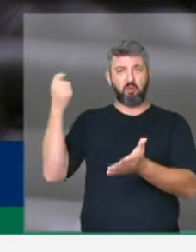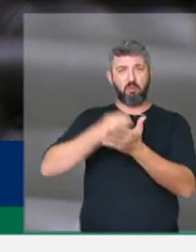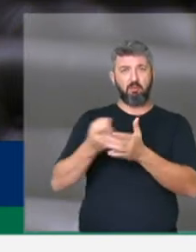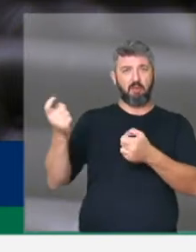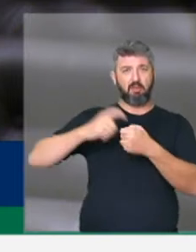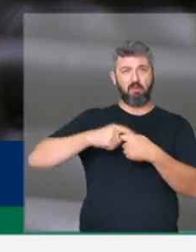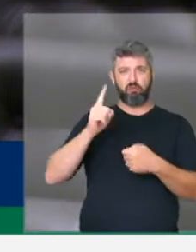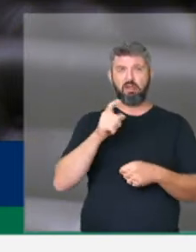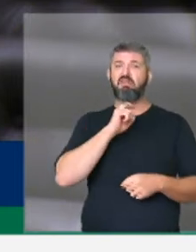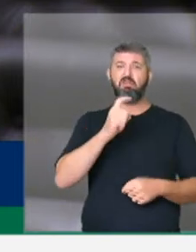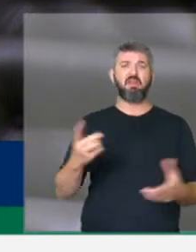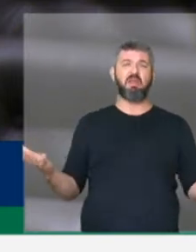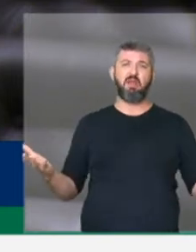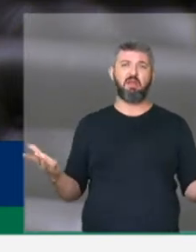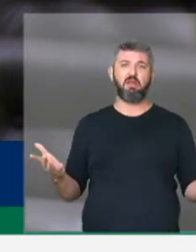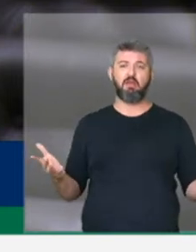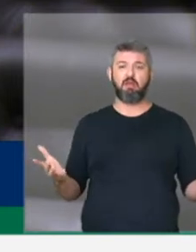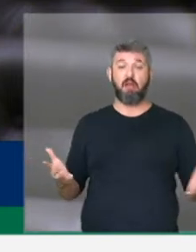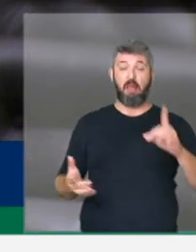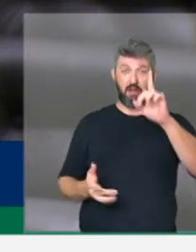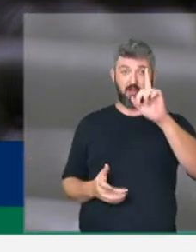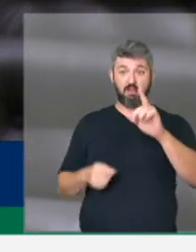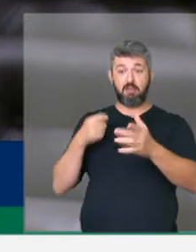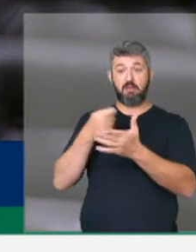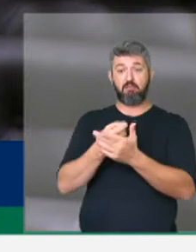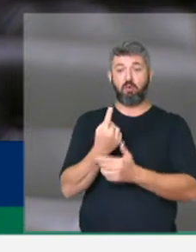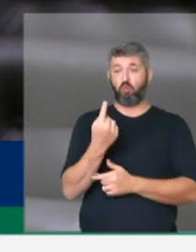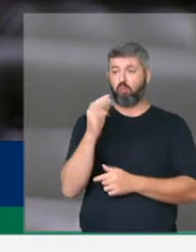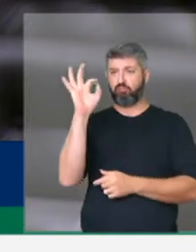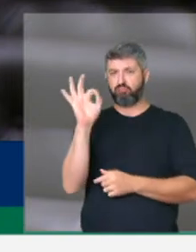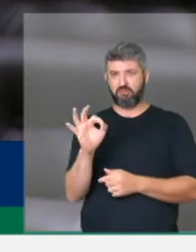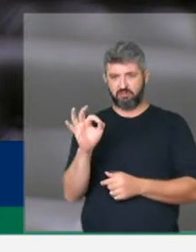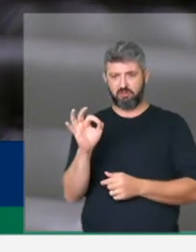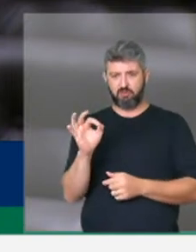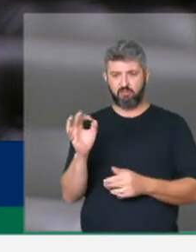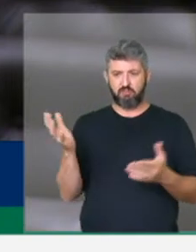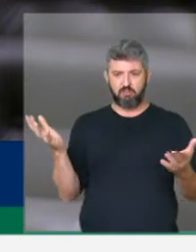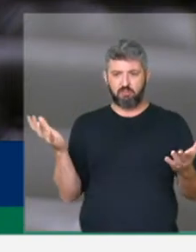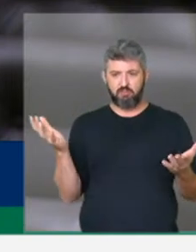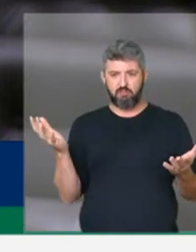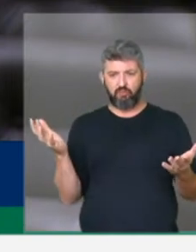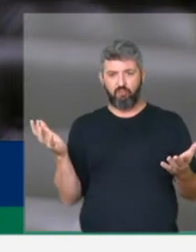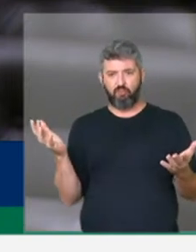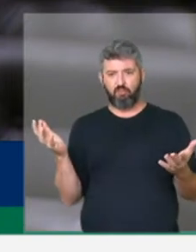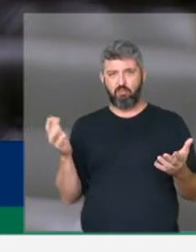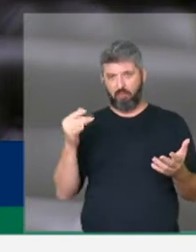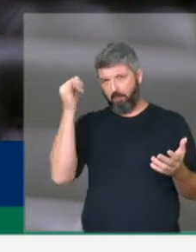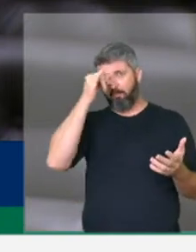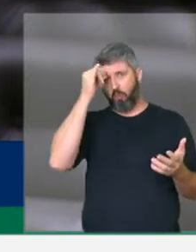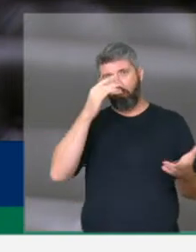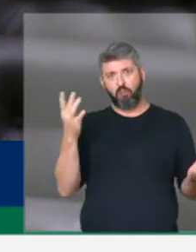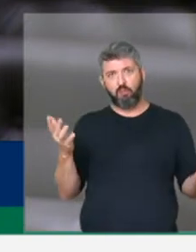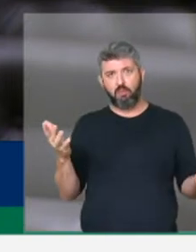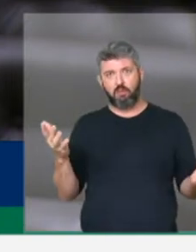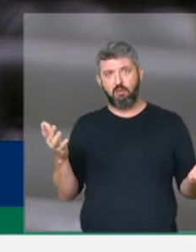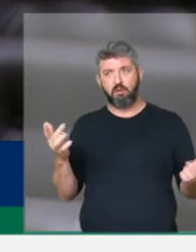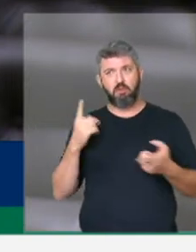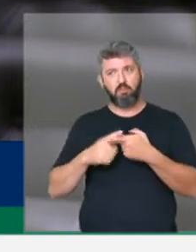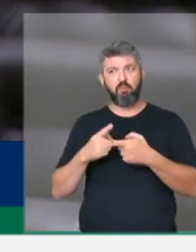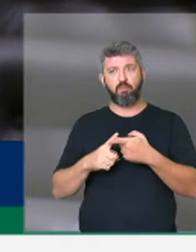SOMOS A FAVOR DA MEDIDA PROVISÓRIA MAS TEMOS SÉRIAS RESTRIÇÕES QUANTO A ESSE AUMENTO DE DESCONTOS, A ESSAS CONDIÇÕES MAIS, MUITO MAIS